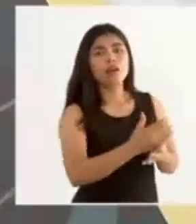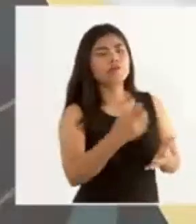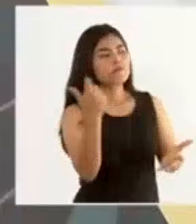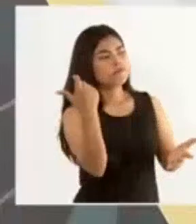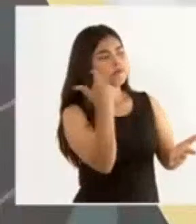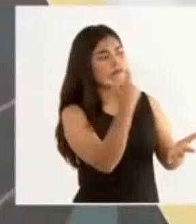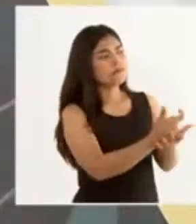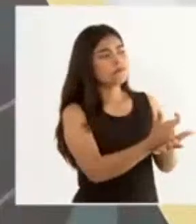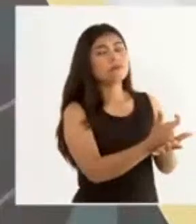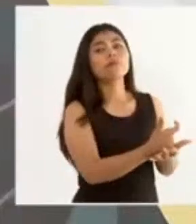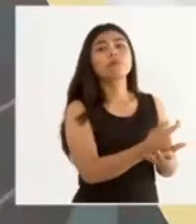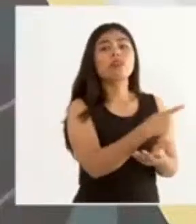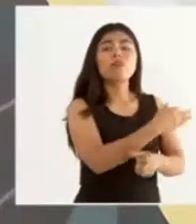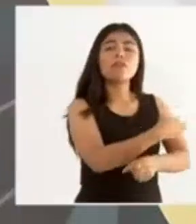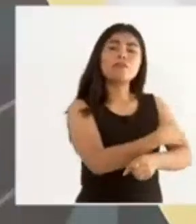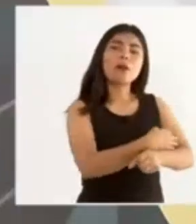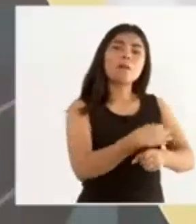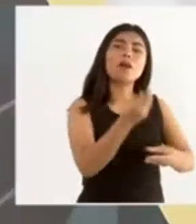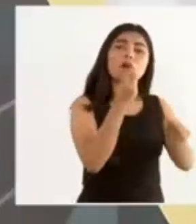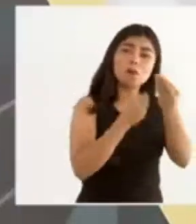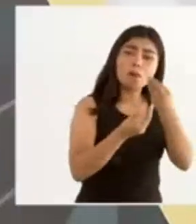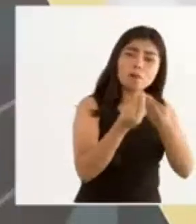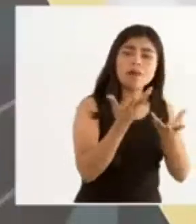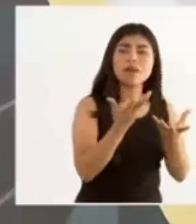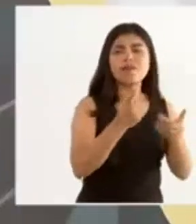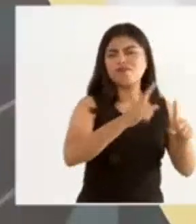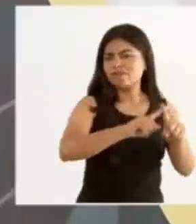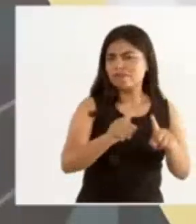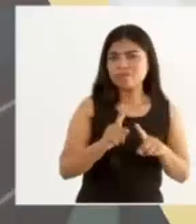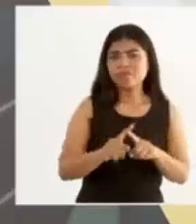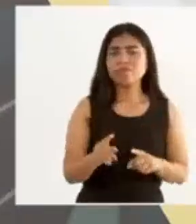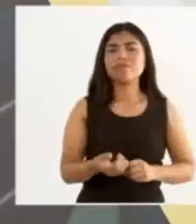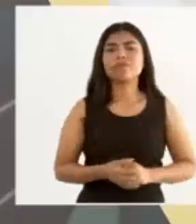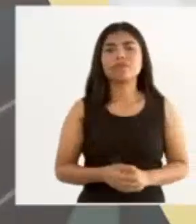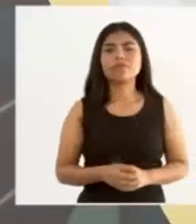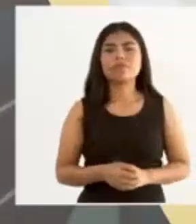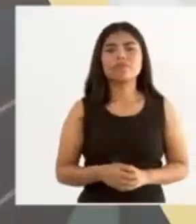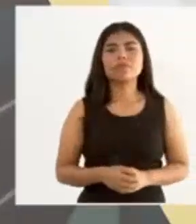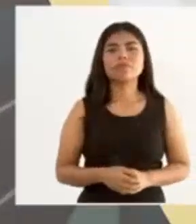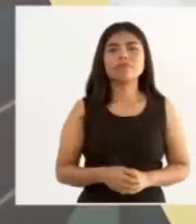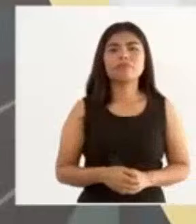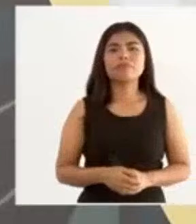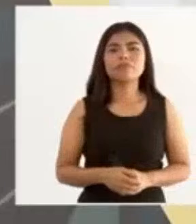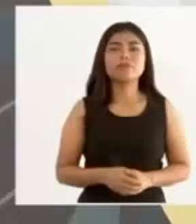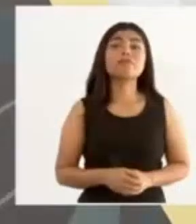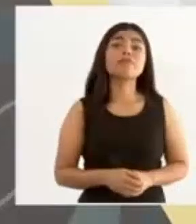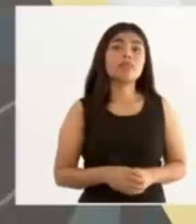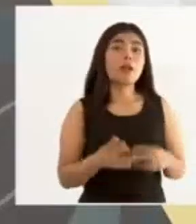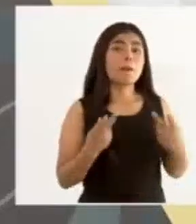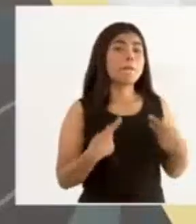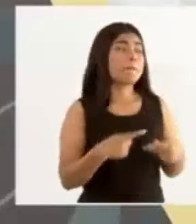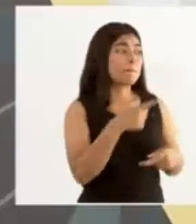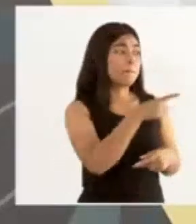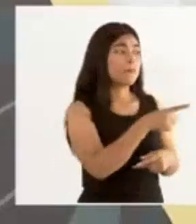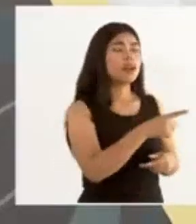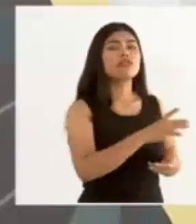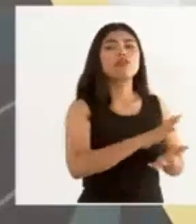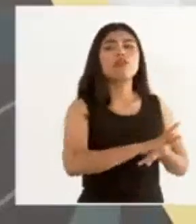mexicanas de más escasos recursos porque tiene 50% de cacao a diferencia del chocolate que se